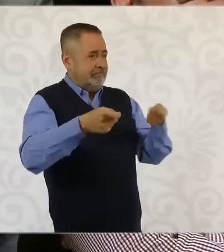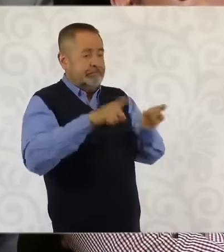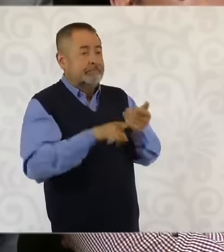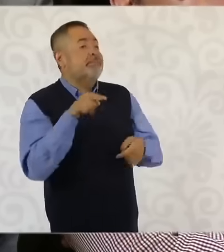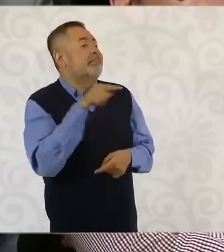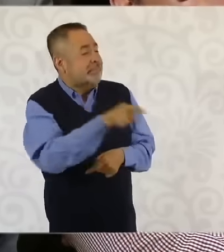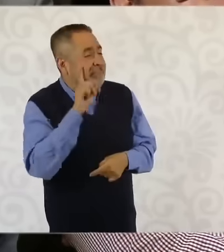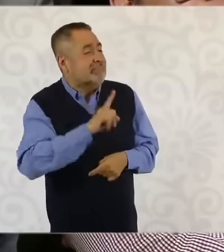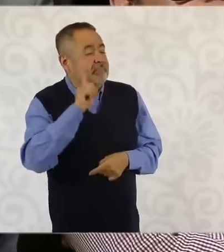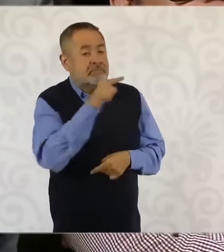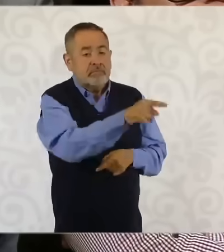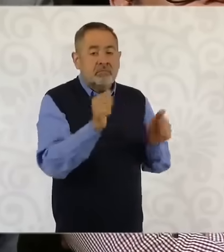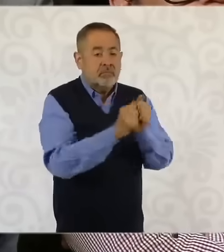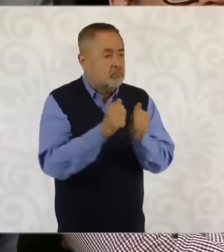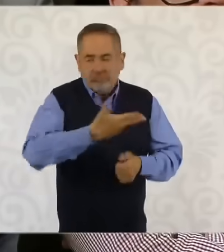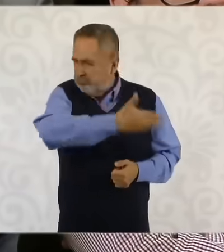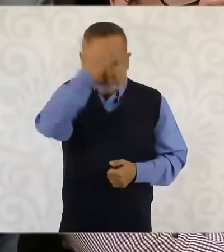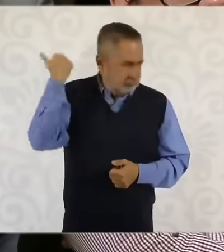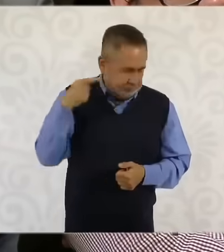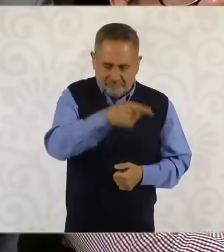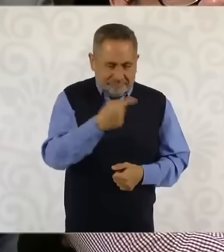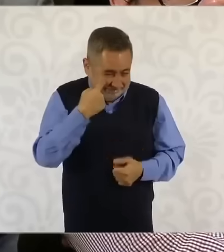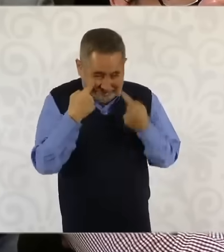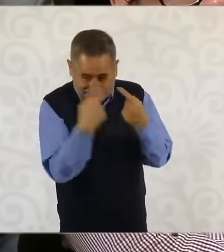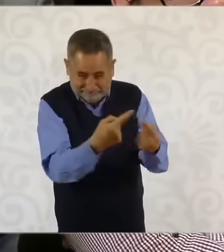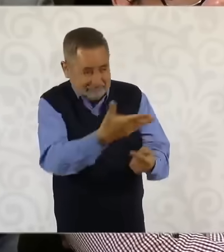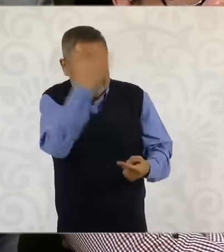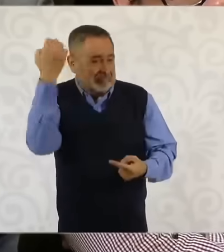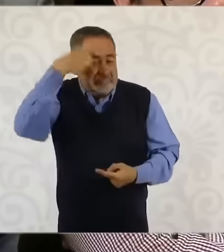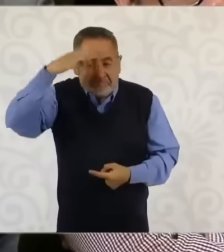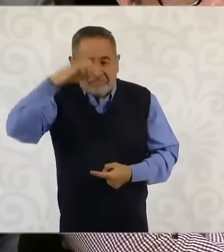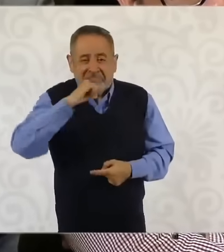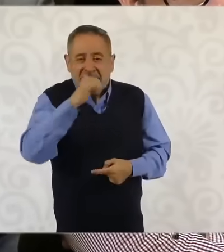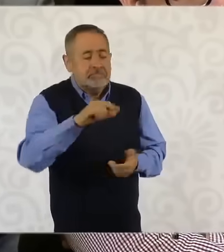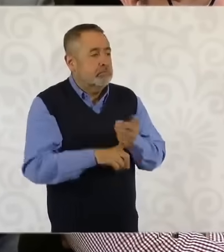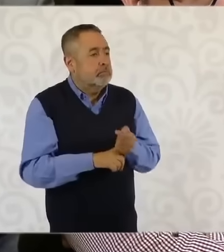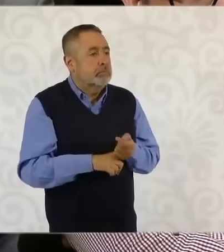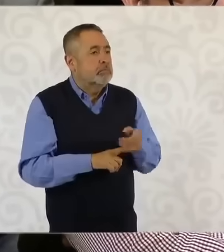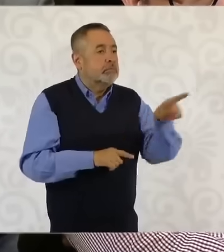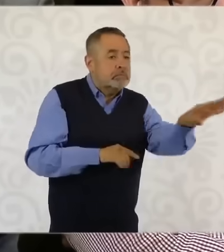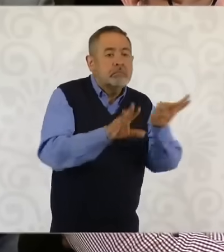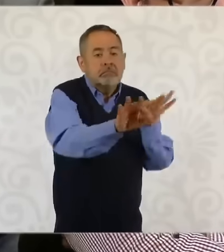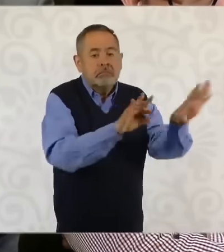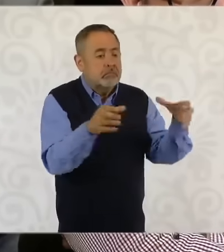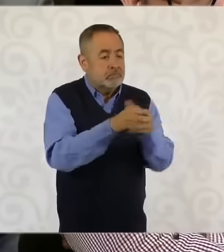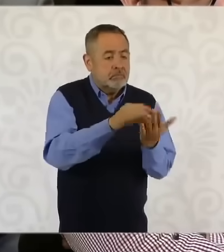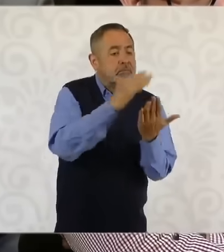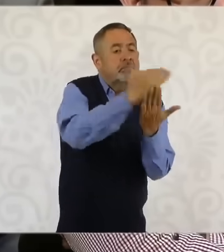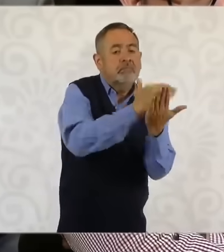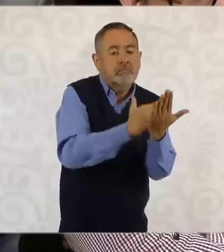ella con su inexperiencia probada eligió a los que quedaron en las boletas a nivel nacional ah ella